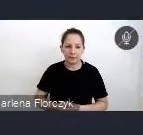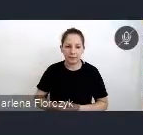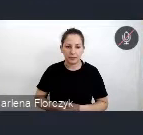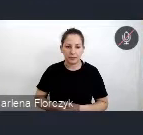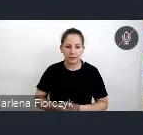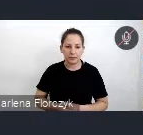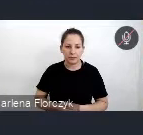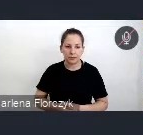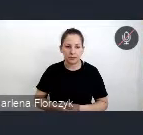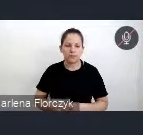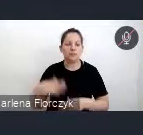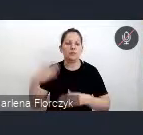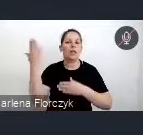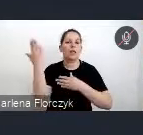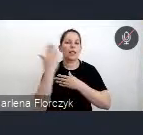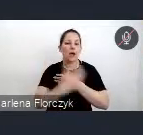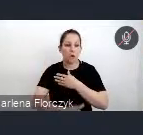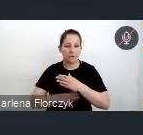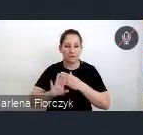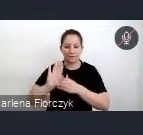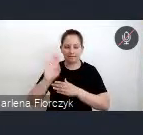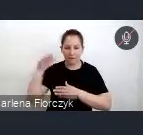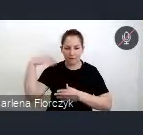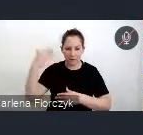I na koniec wystąpienie miasta Wrocławia,